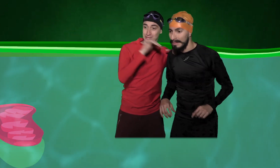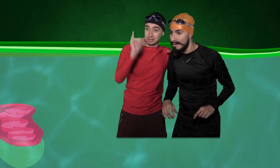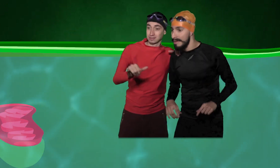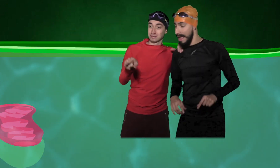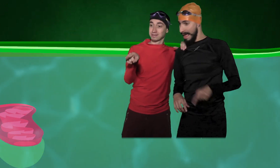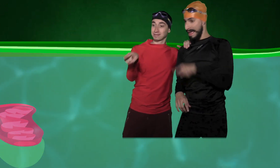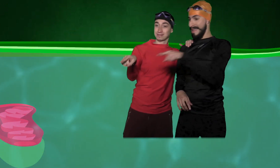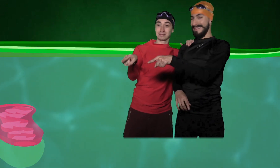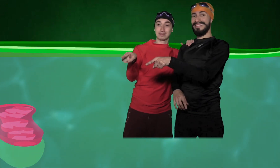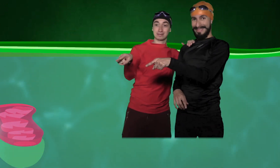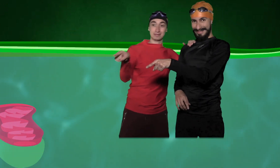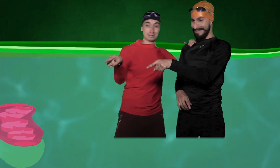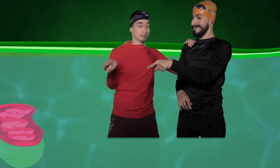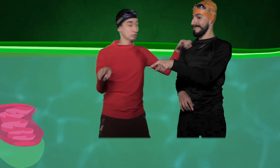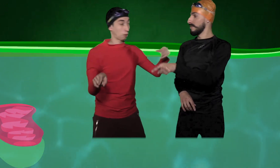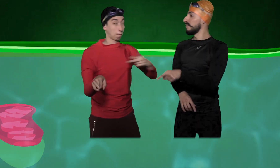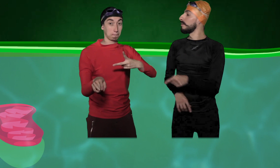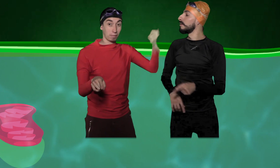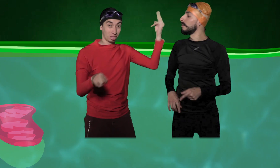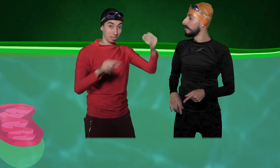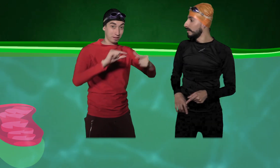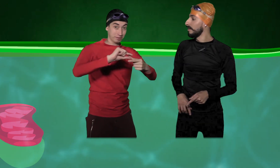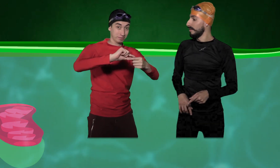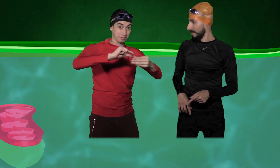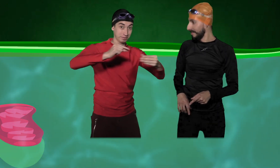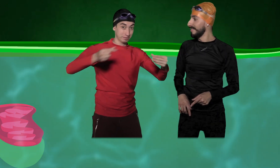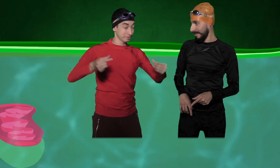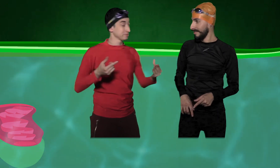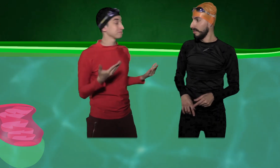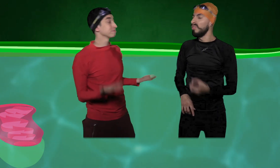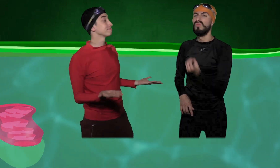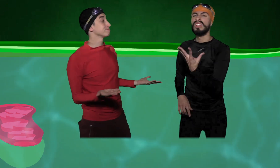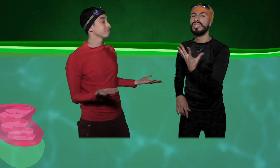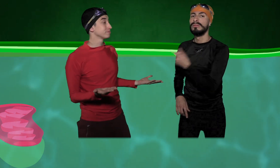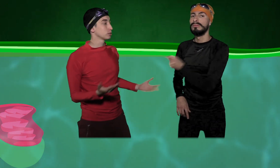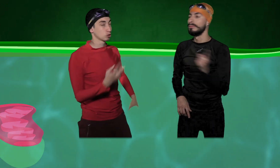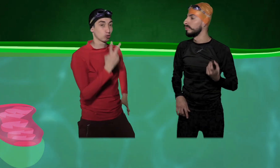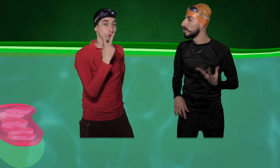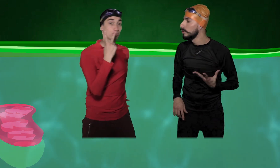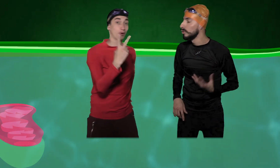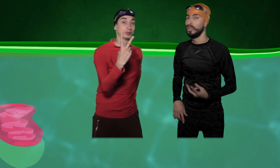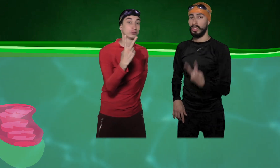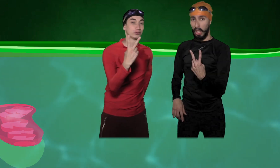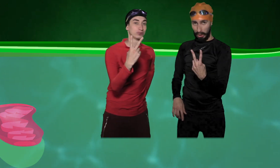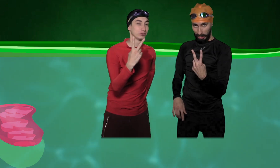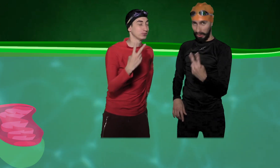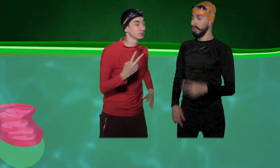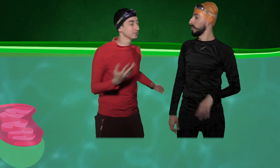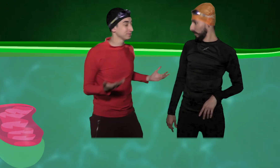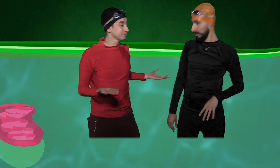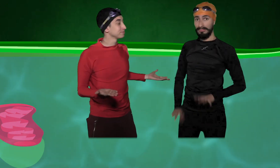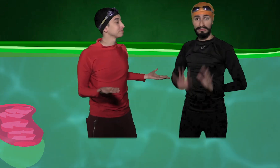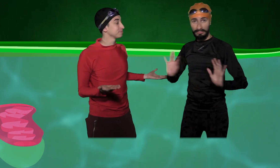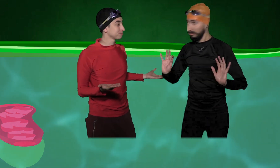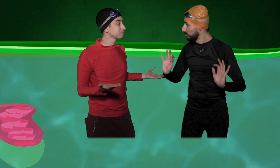Es esta… es igual que la otra mitocondria. ¿Cuántas hay? Dos Así es, hay dos, muy bien ¿eso es todo?